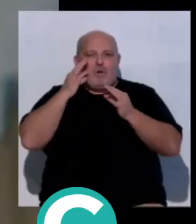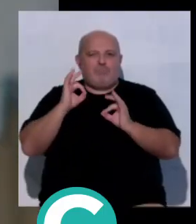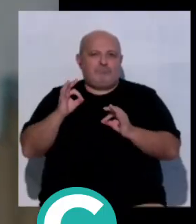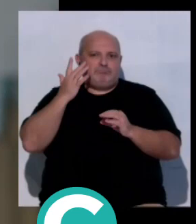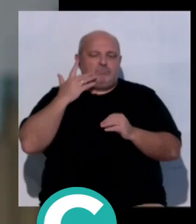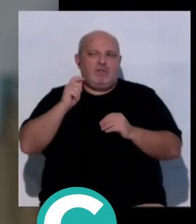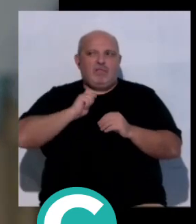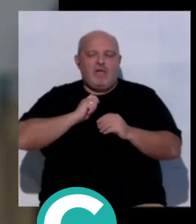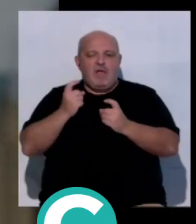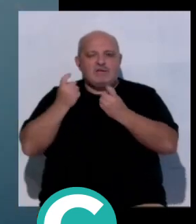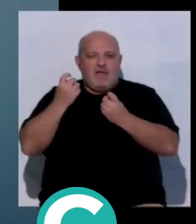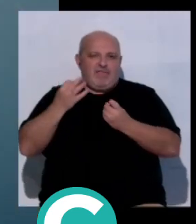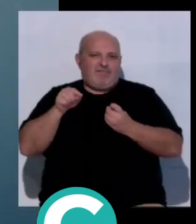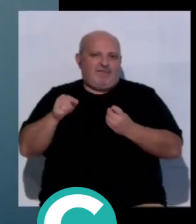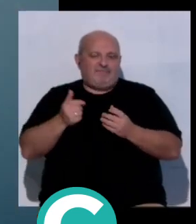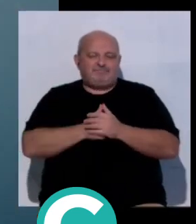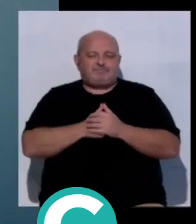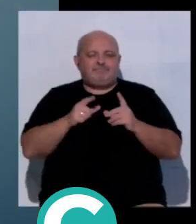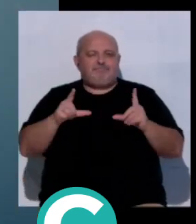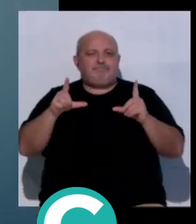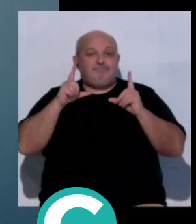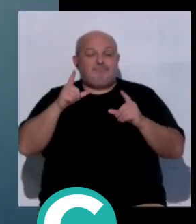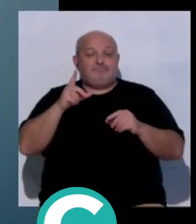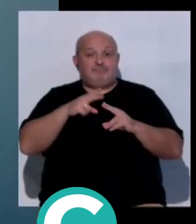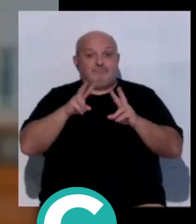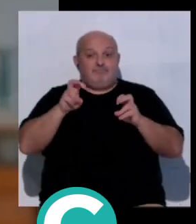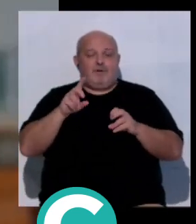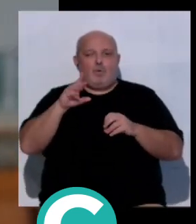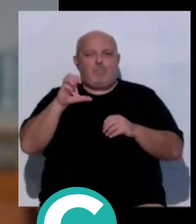tienen mucho que enseñar la protagonista de la película Lupe Mateo ha aprovechado